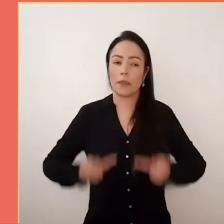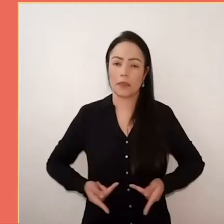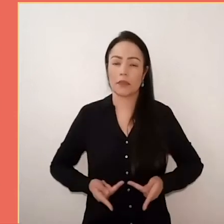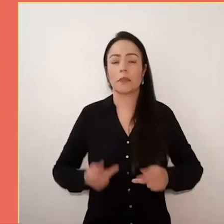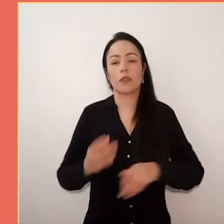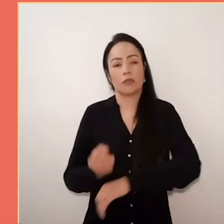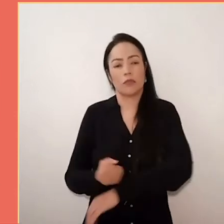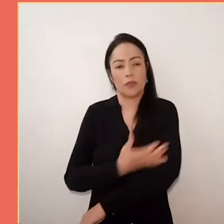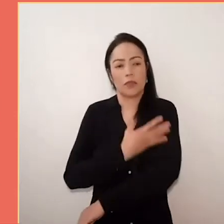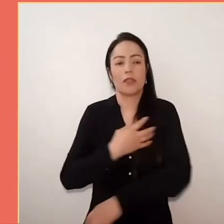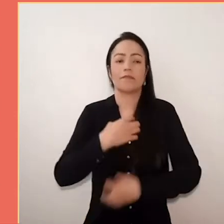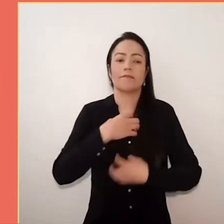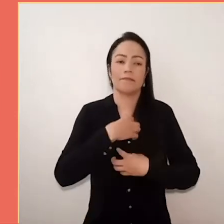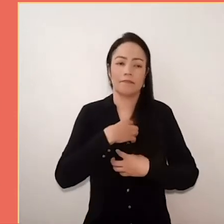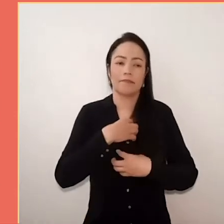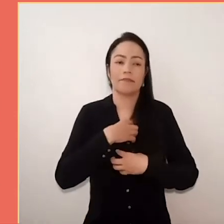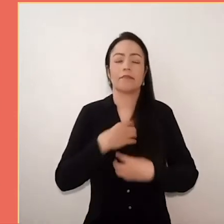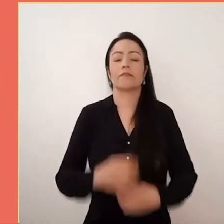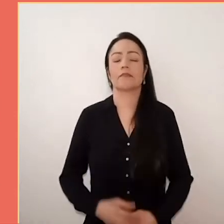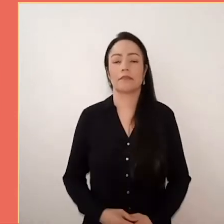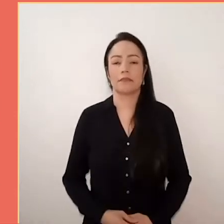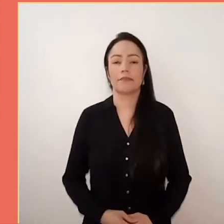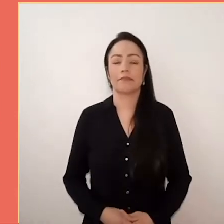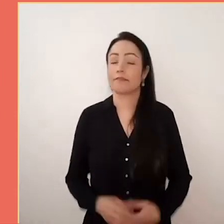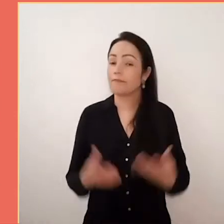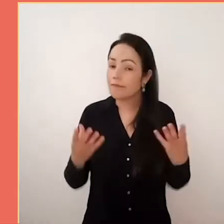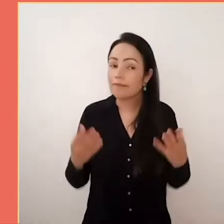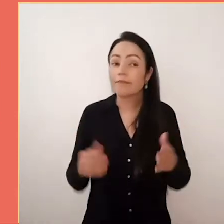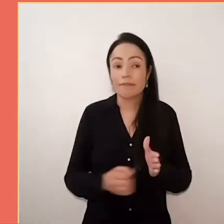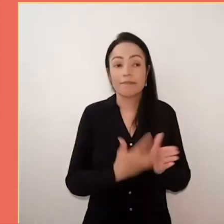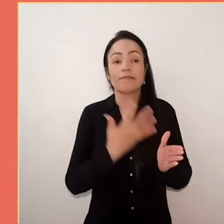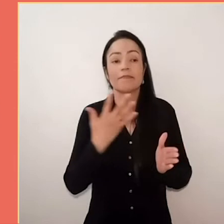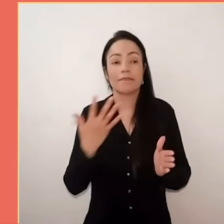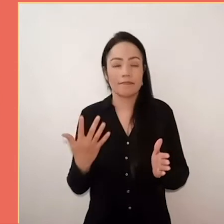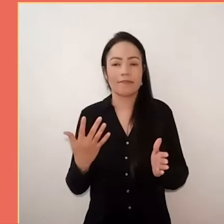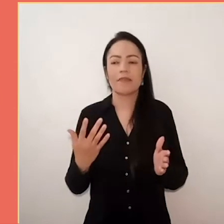aos seus sentimentos que, muitas vezes, são desconhecidos.